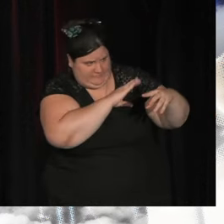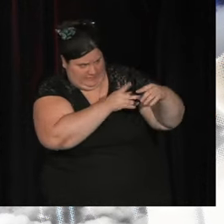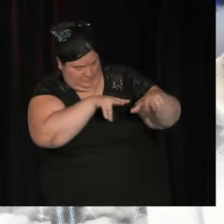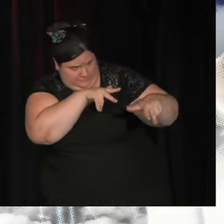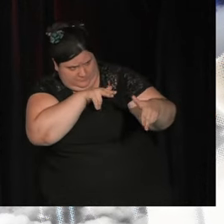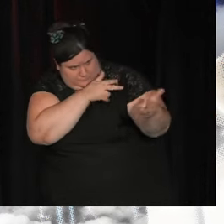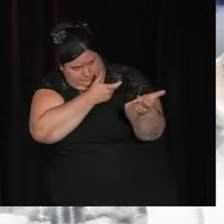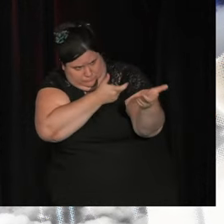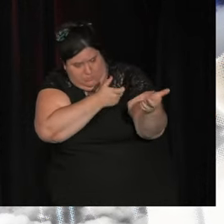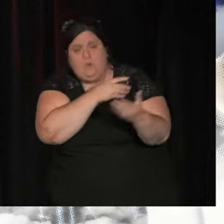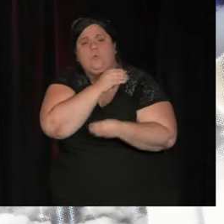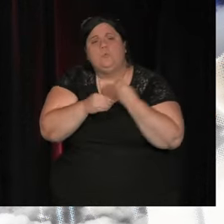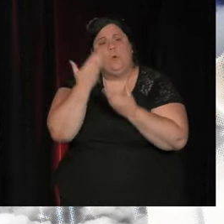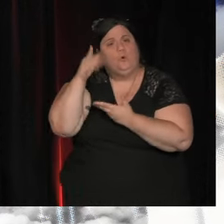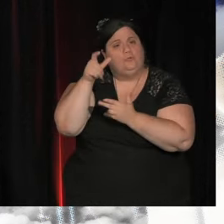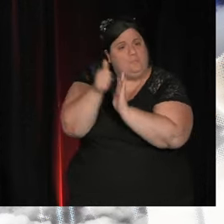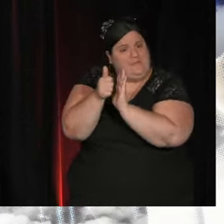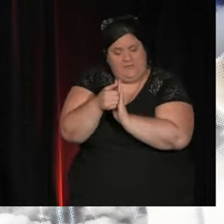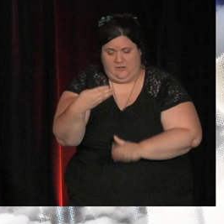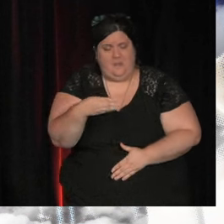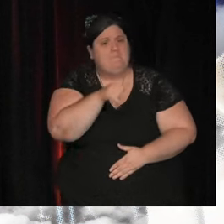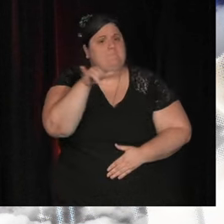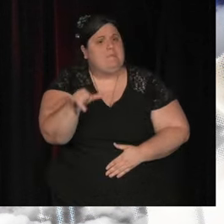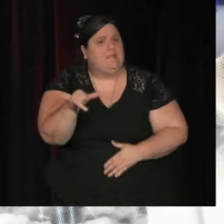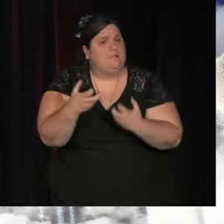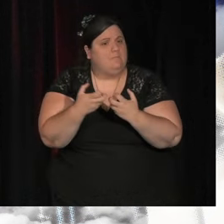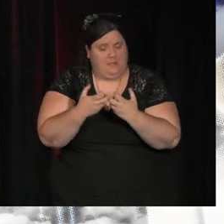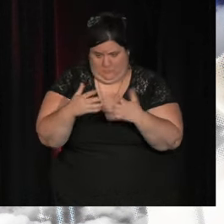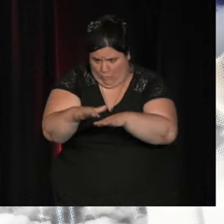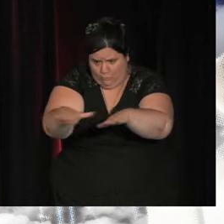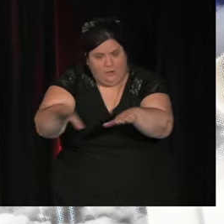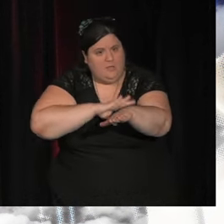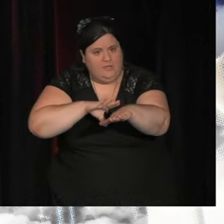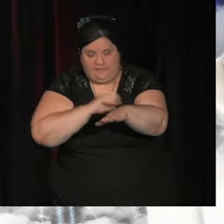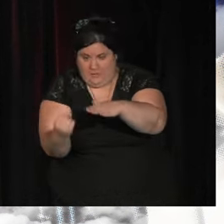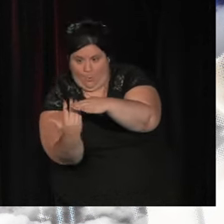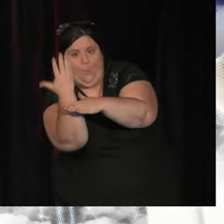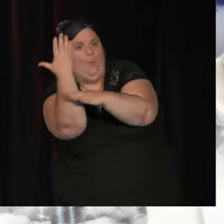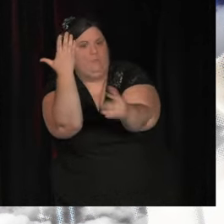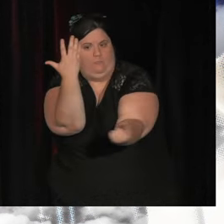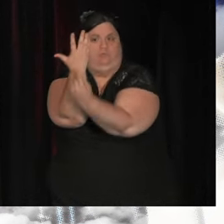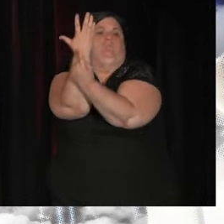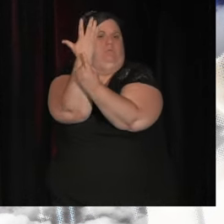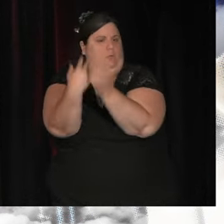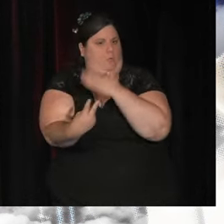Mei, elle, c'est un perso qui peut faire surgir un mur du sol pour bloquer un adversaire. Et ça, personne d'autre ne peut faire quelque chose comme ça.